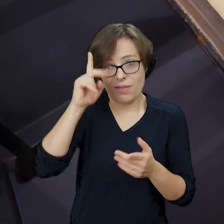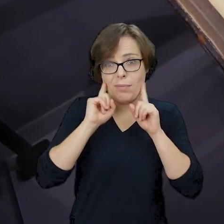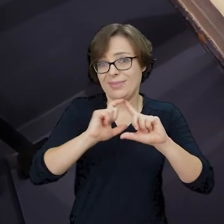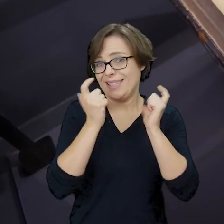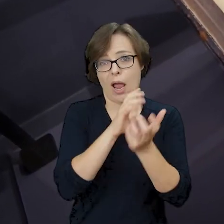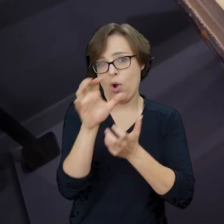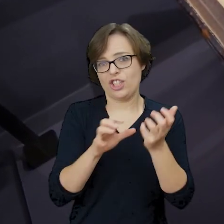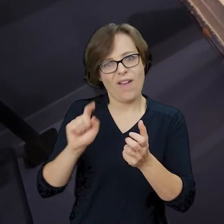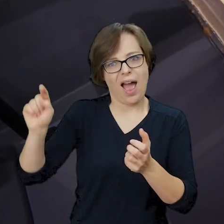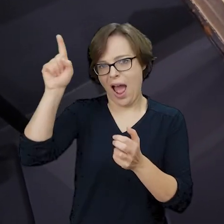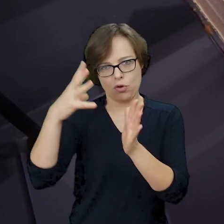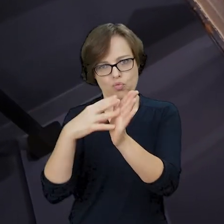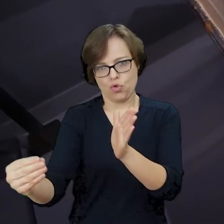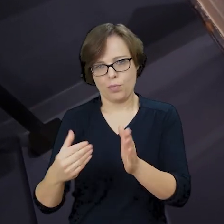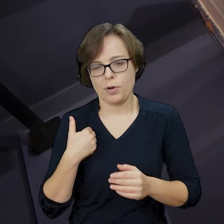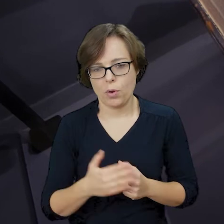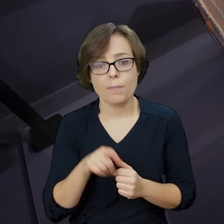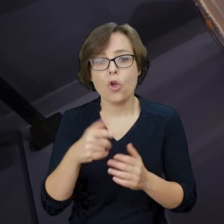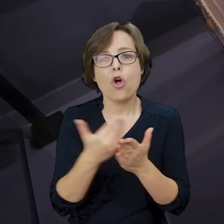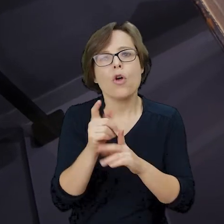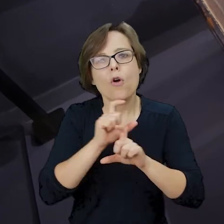Była to nowoczesna szkoła talmudyczna,